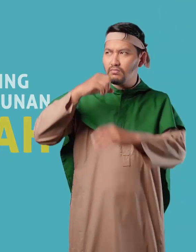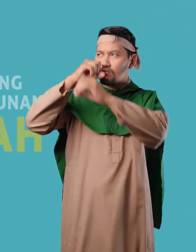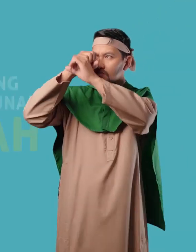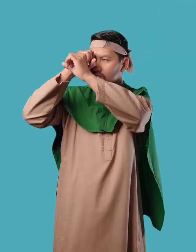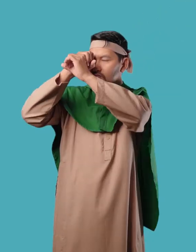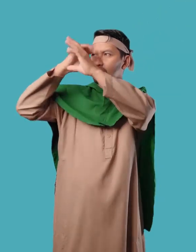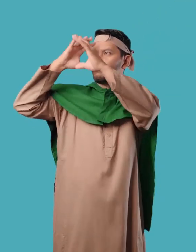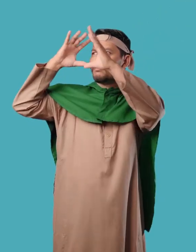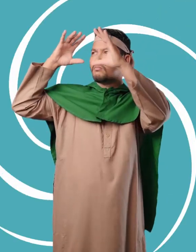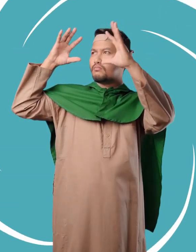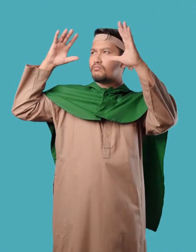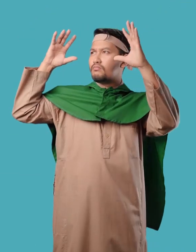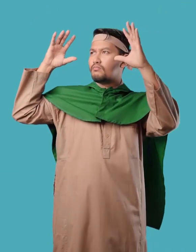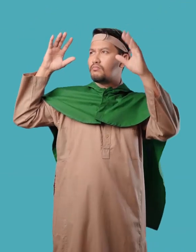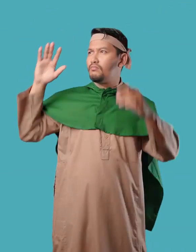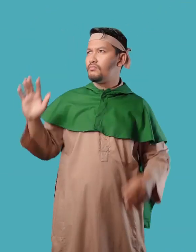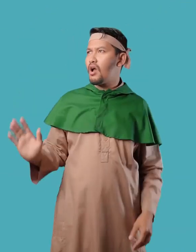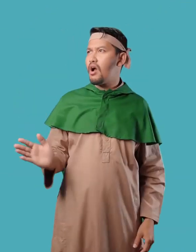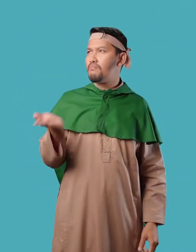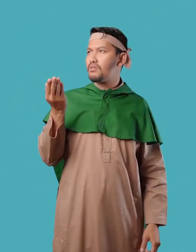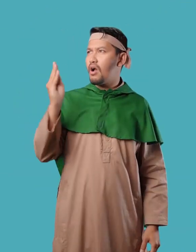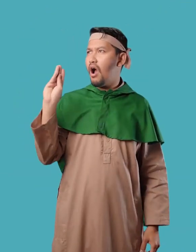saat Nabi Adam pertama kali membangunnya